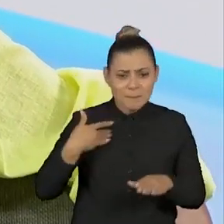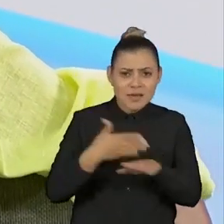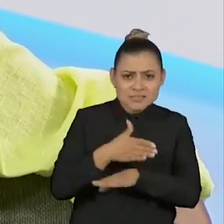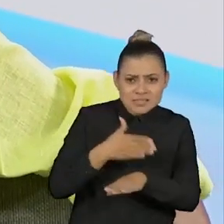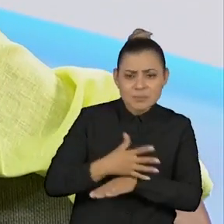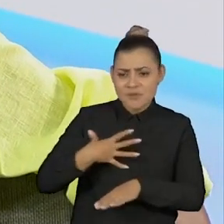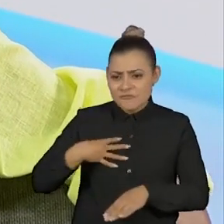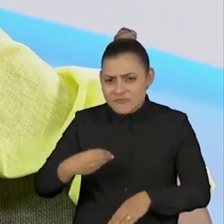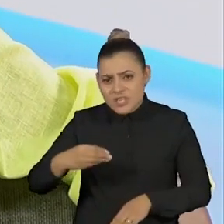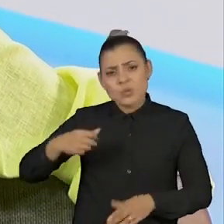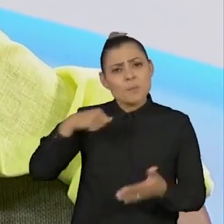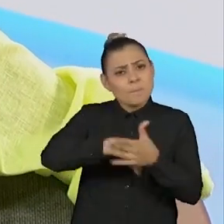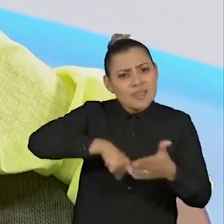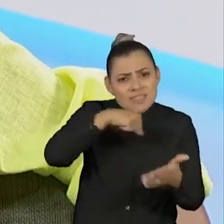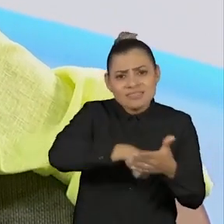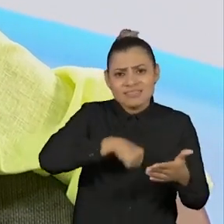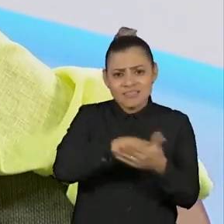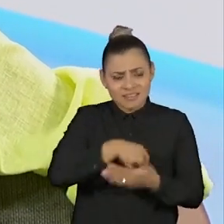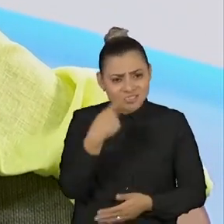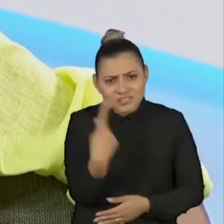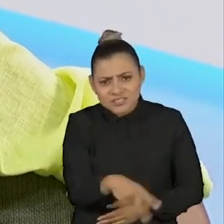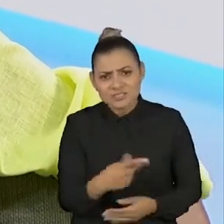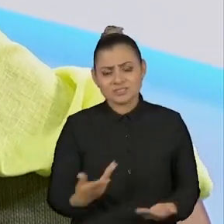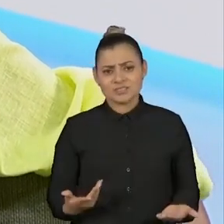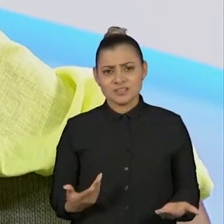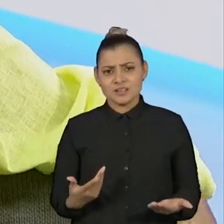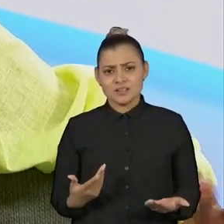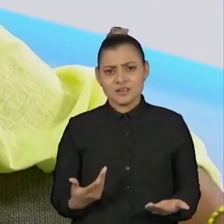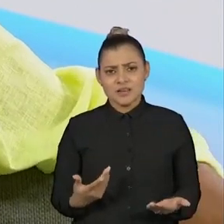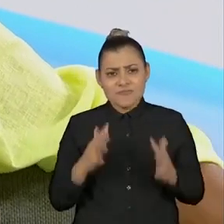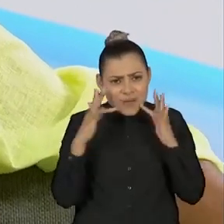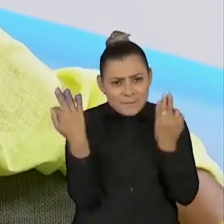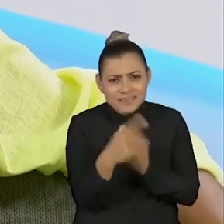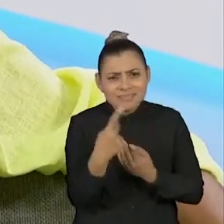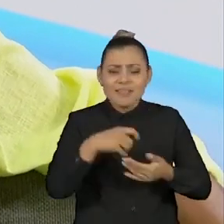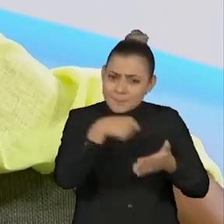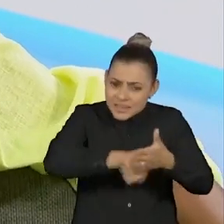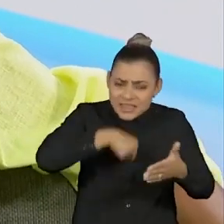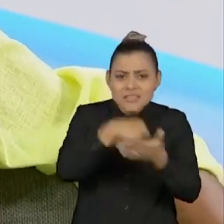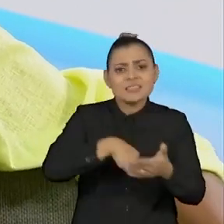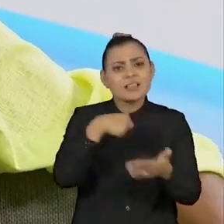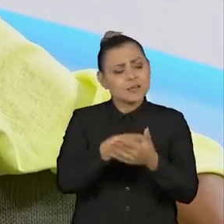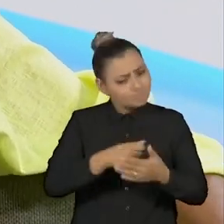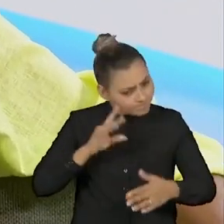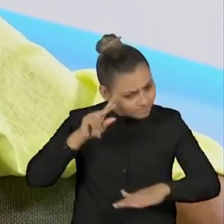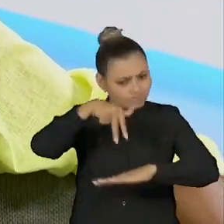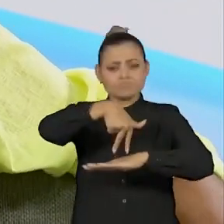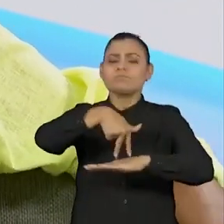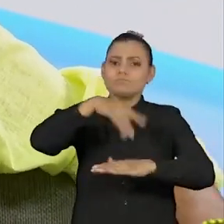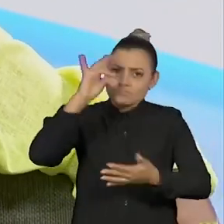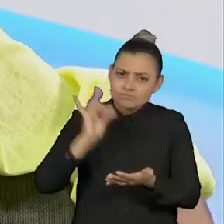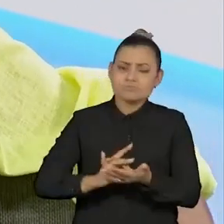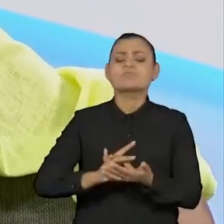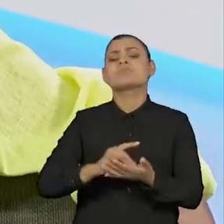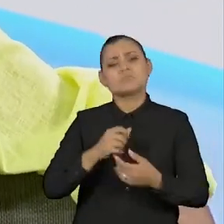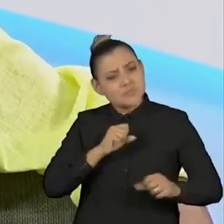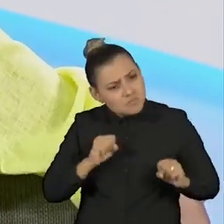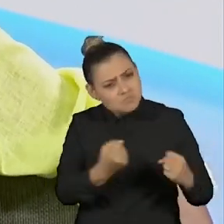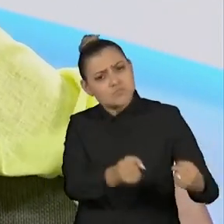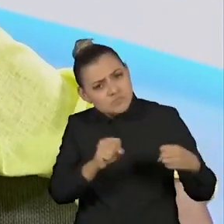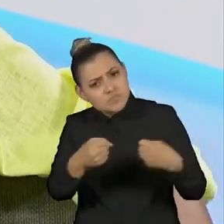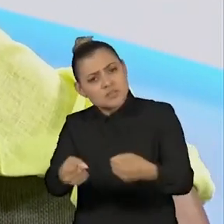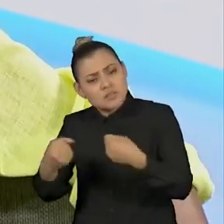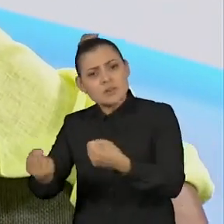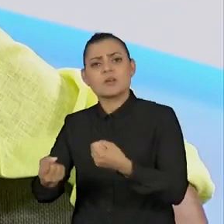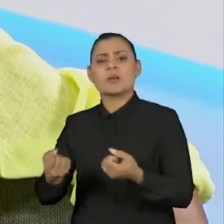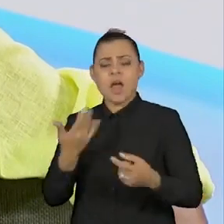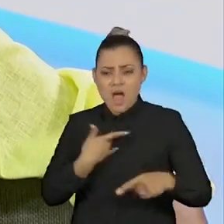de um militante reconhecido como uma pessoa que prestou já grandes contribuições a